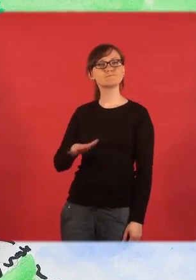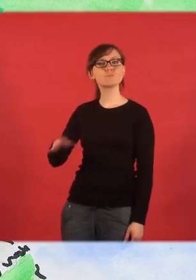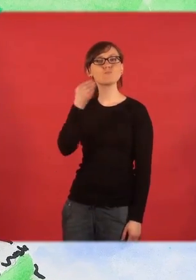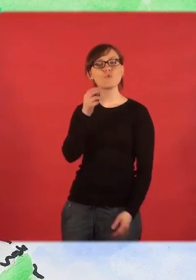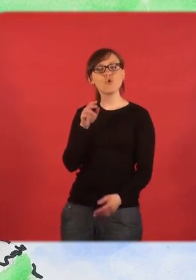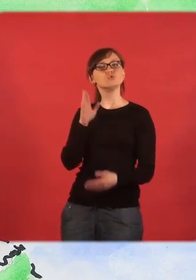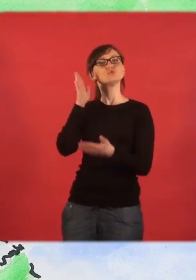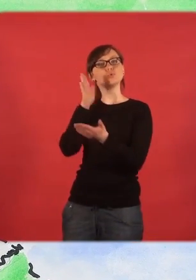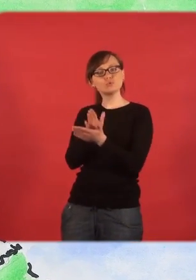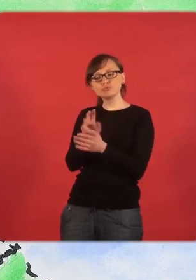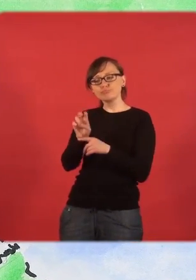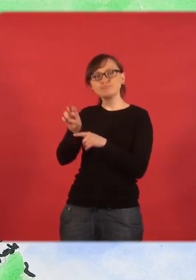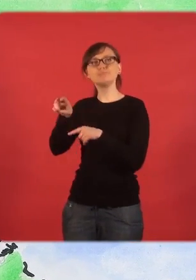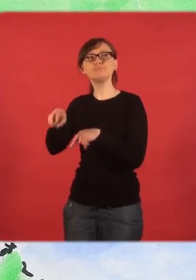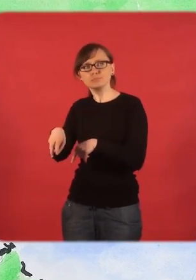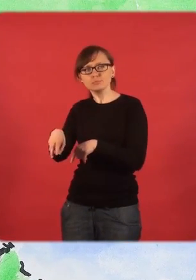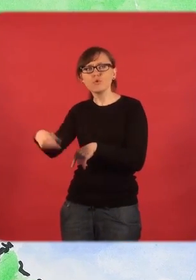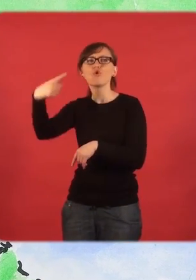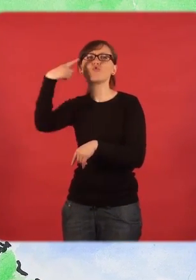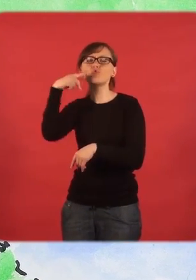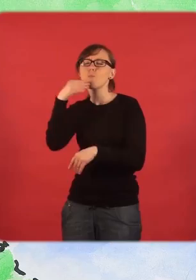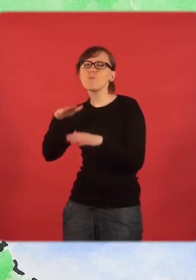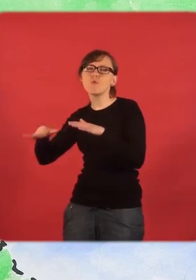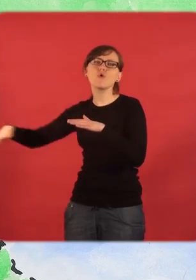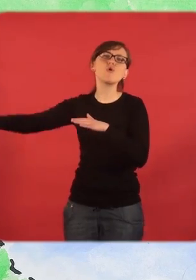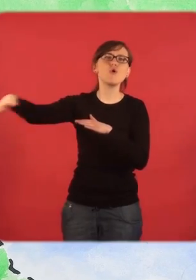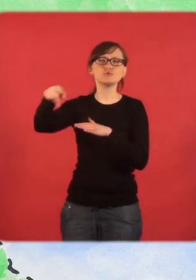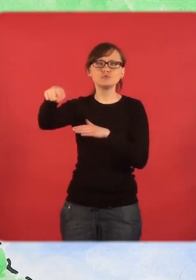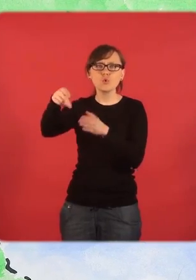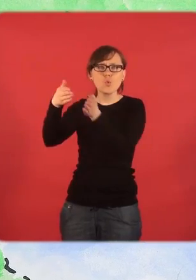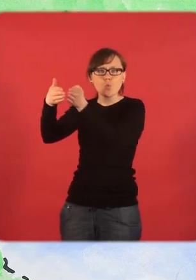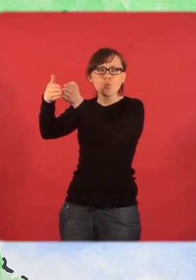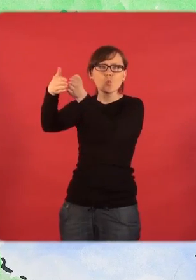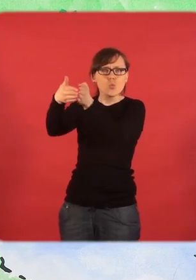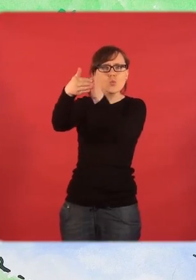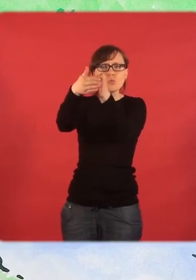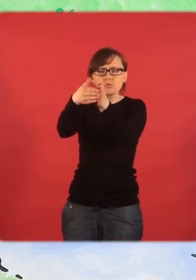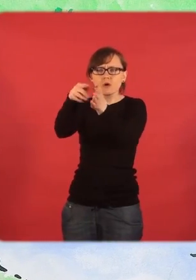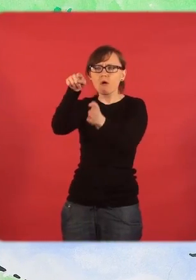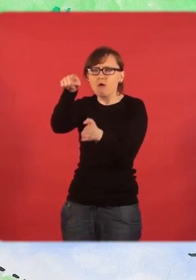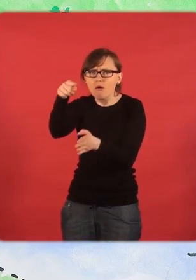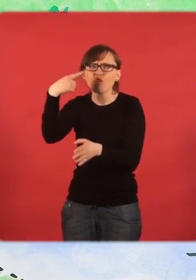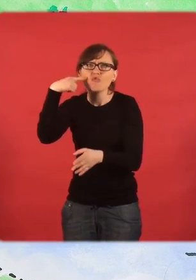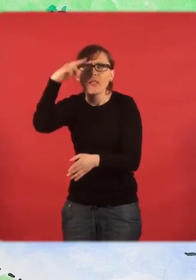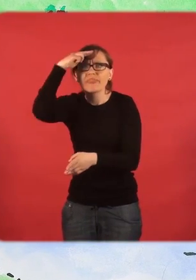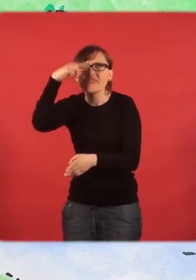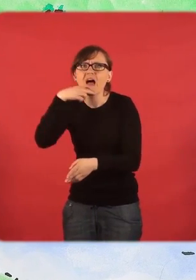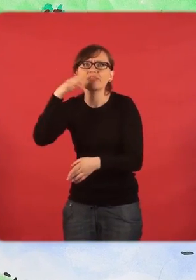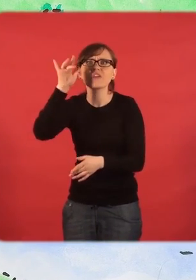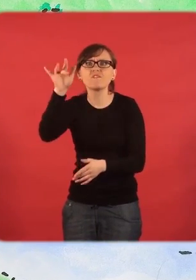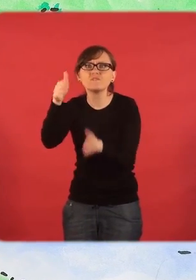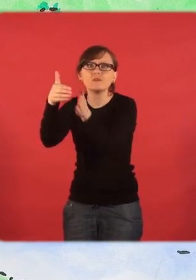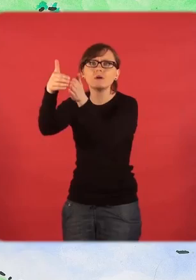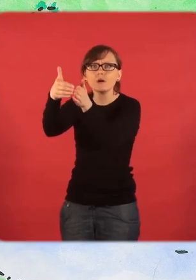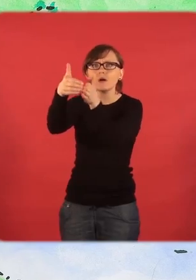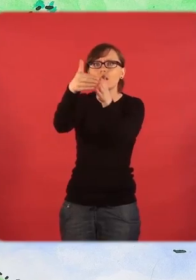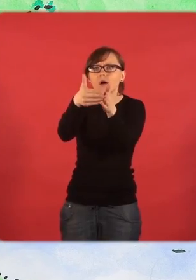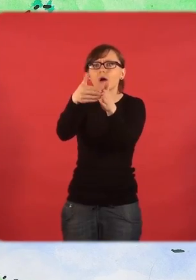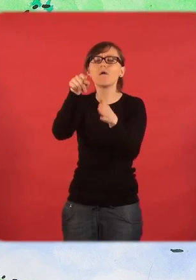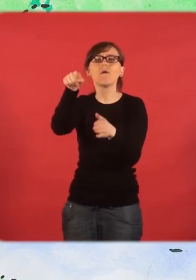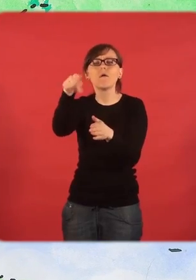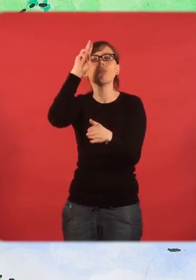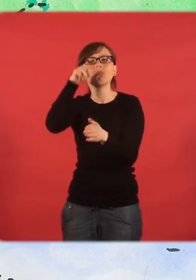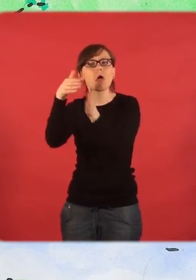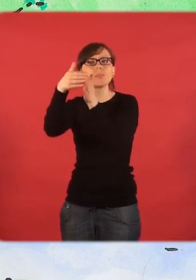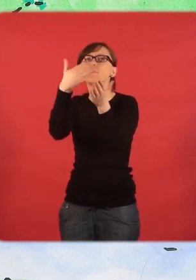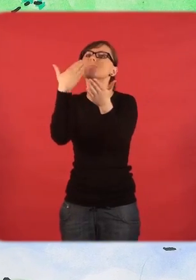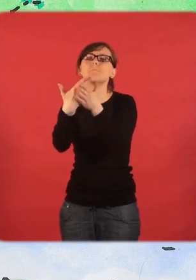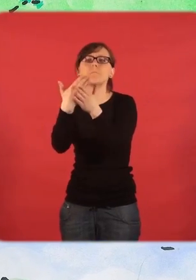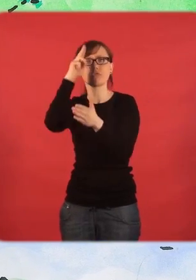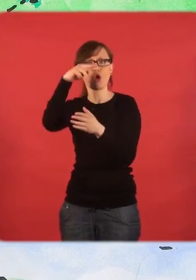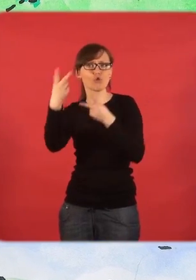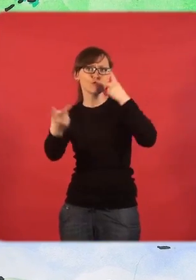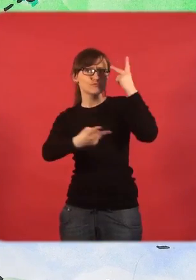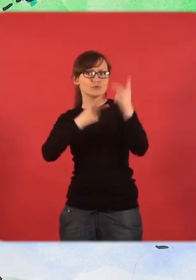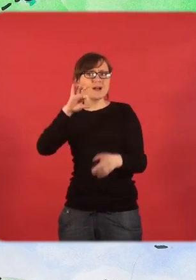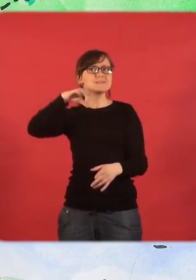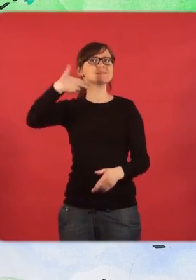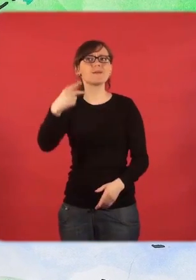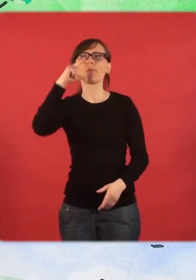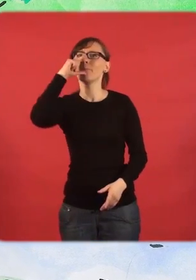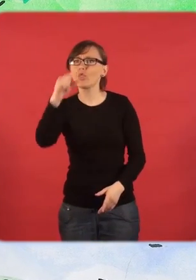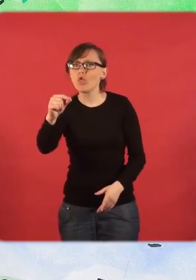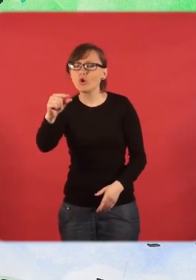W oddali, między falami, było widać malutką łódkę, w której płynął Dżepetto szukający synka.